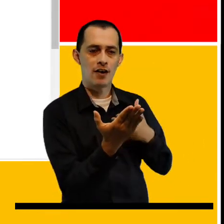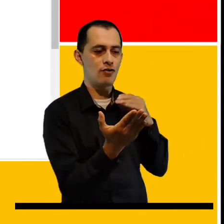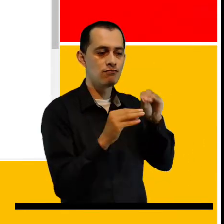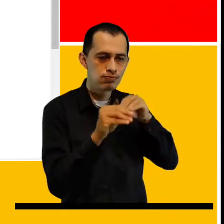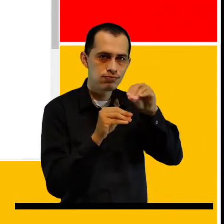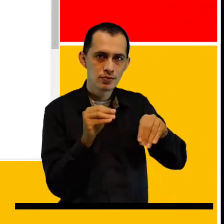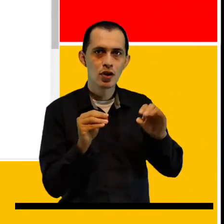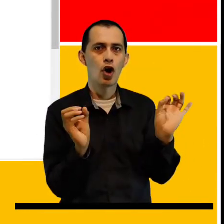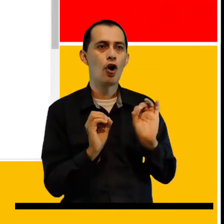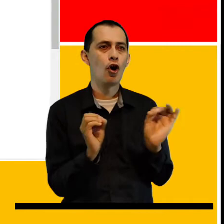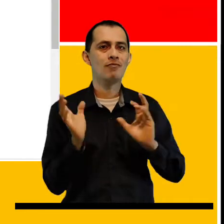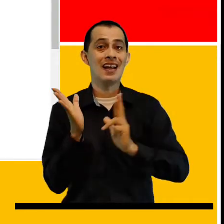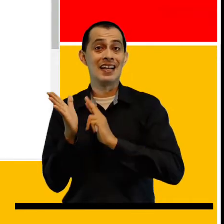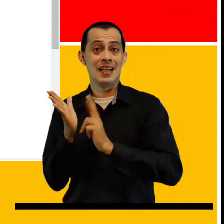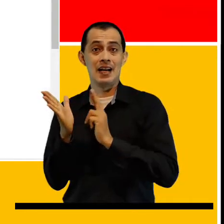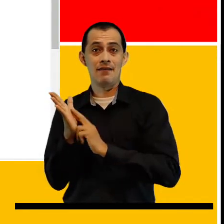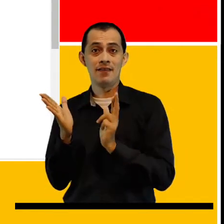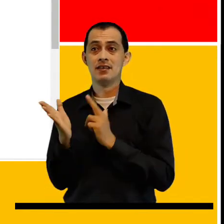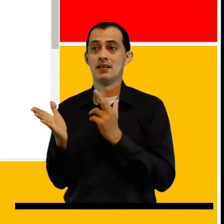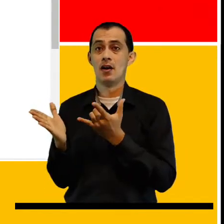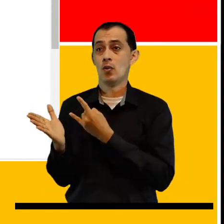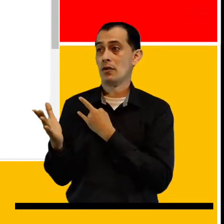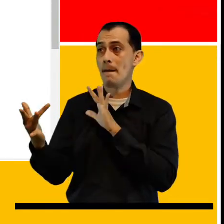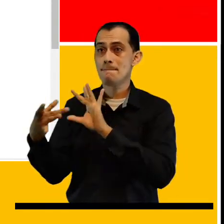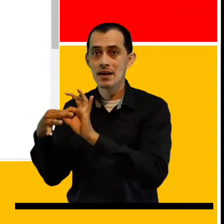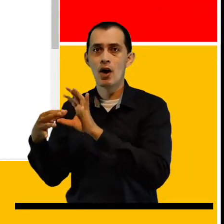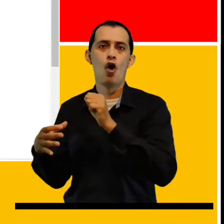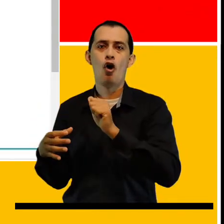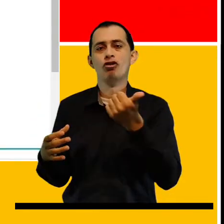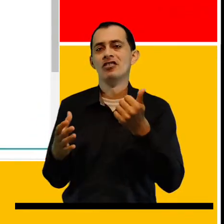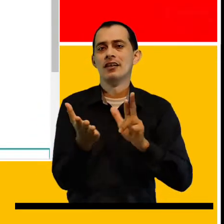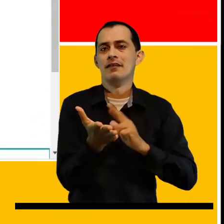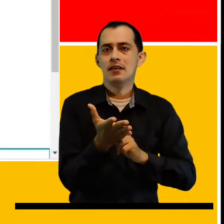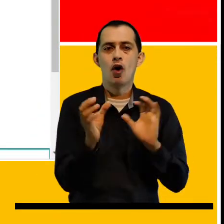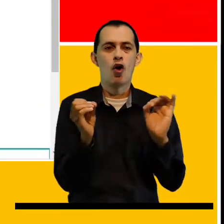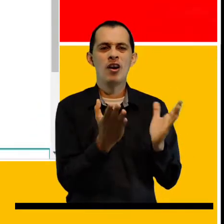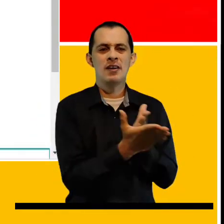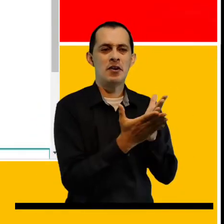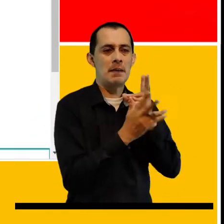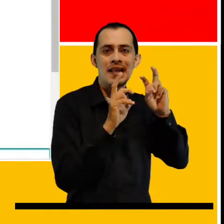en revistas no indexadas, en libros que no sean de investigación, en capítulos del